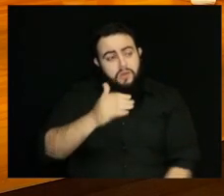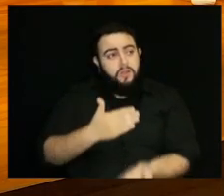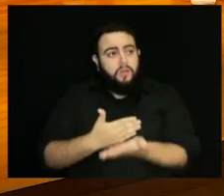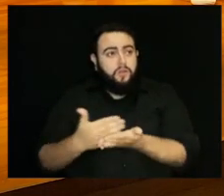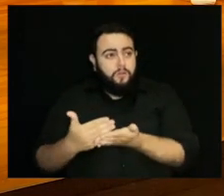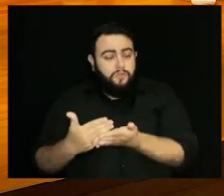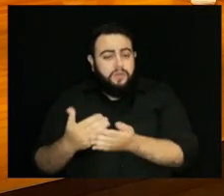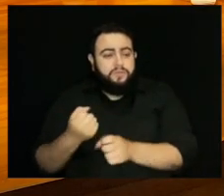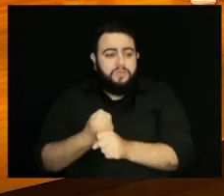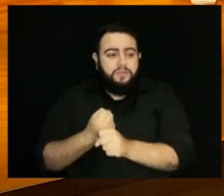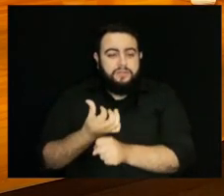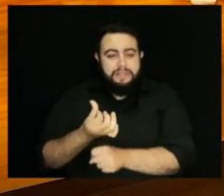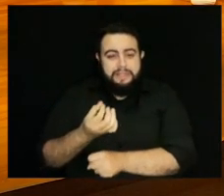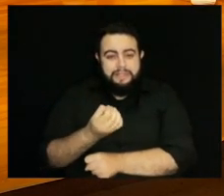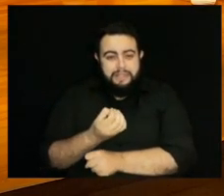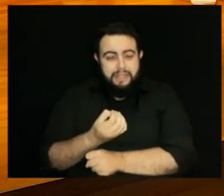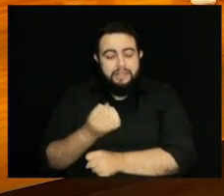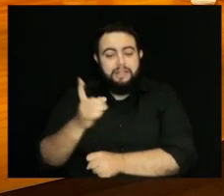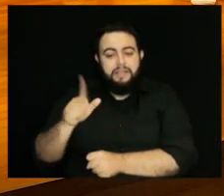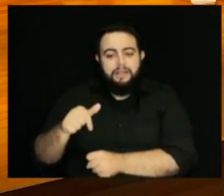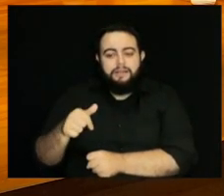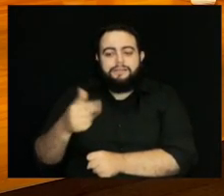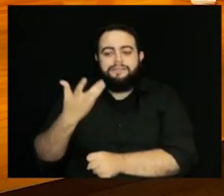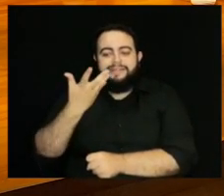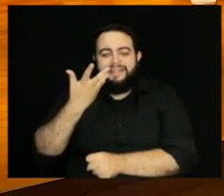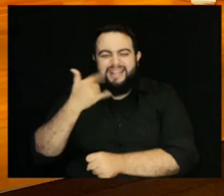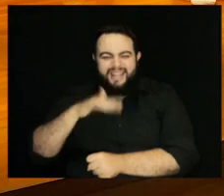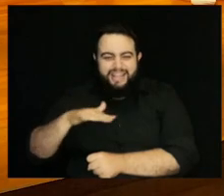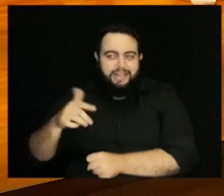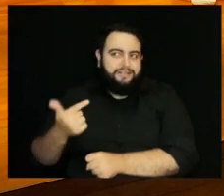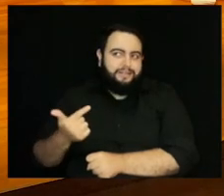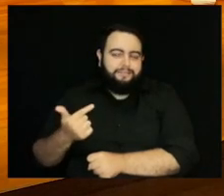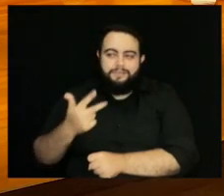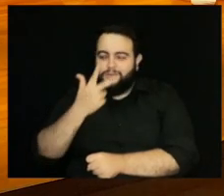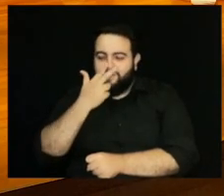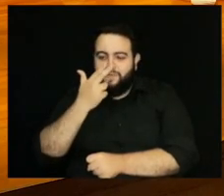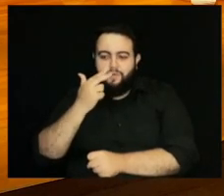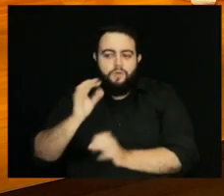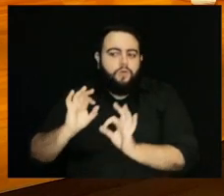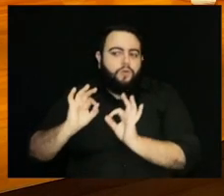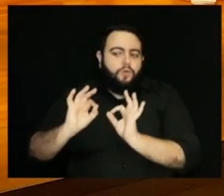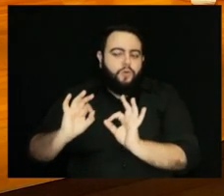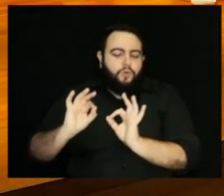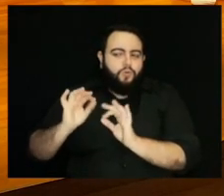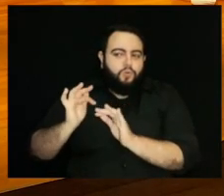outra onda de crianças prodígio. Só que nesse momento final dos anos 50, começo dos anos 60, essas